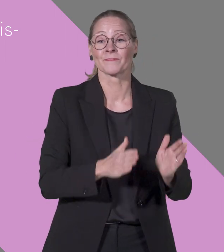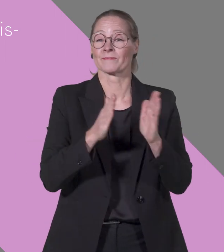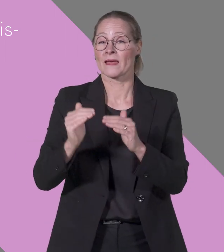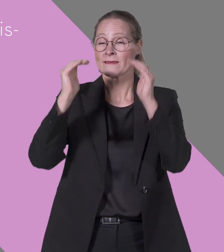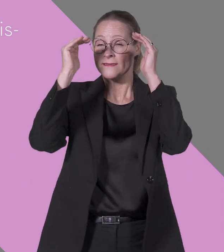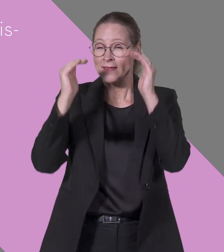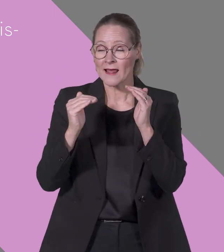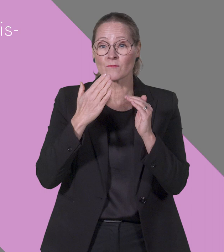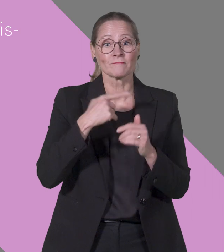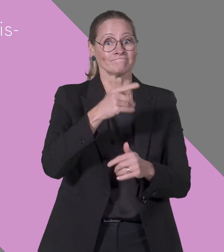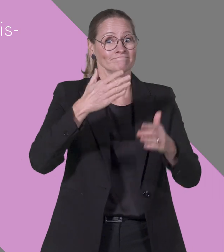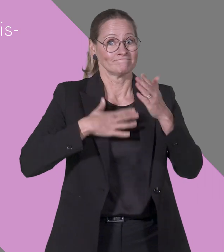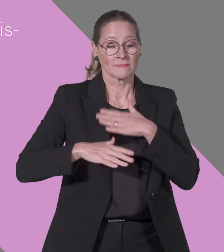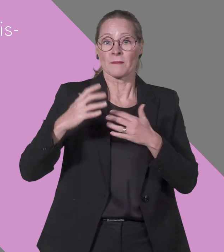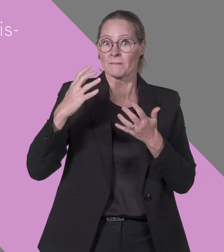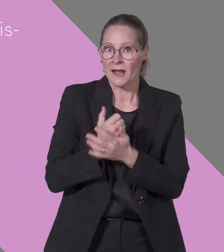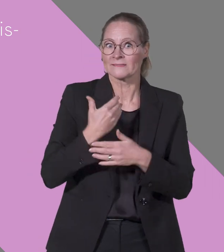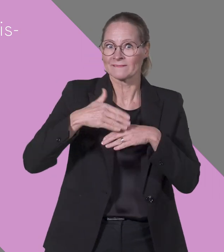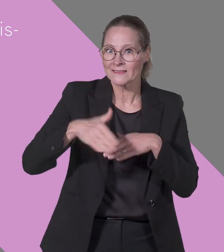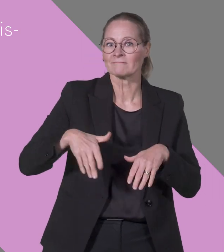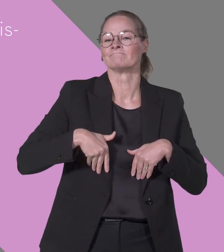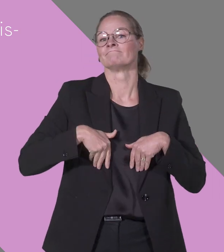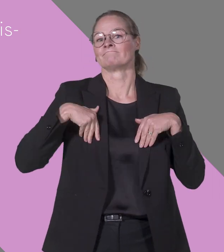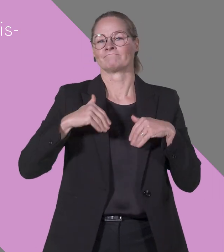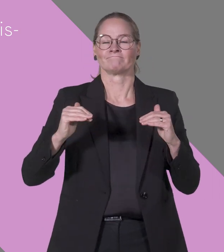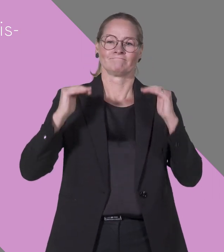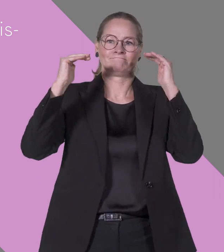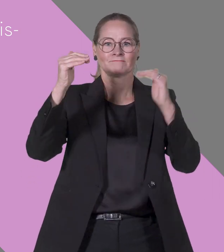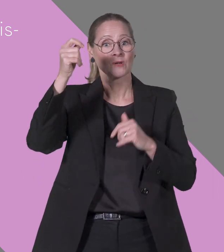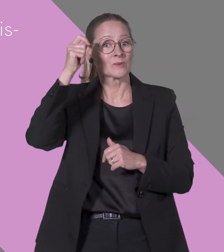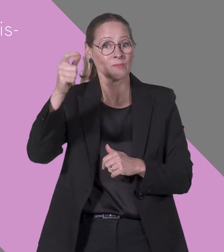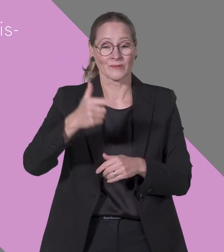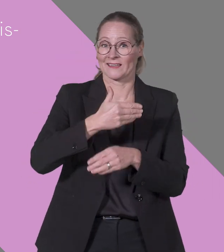Illalla kaikki halukkaat pääsevät vielä nauttimaan korkeakulttuurista -